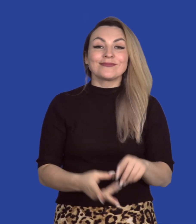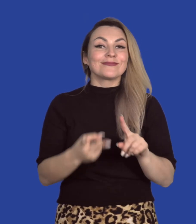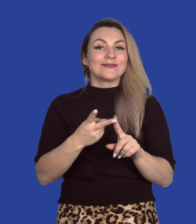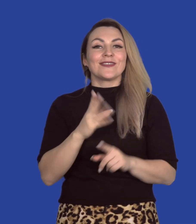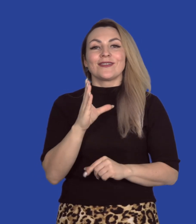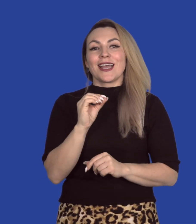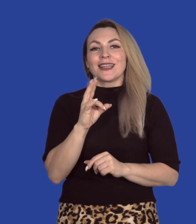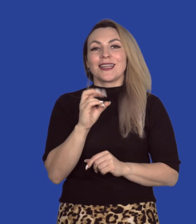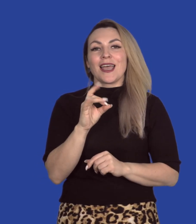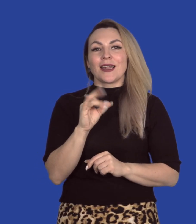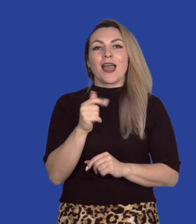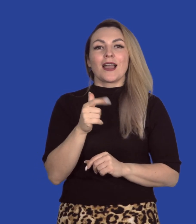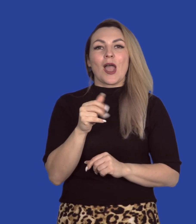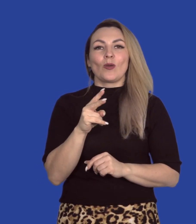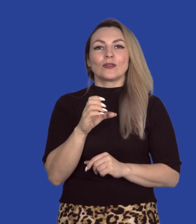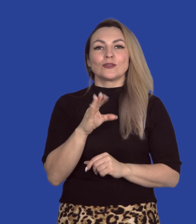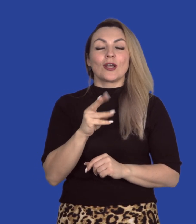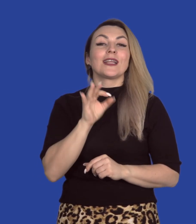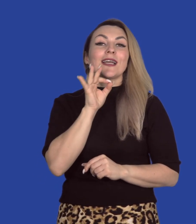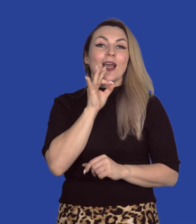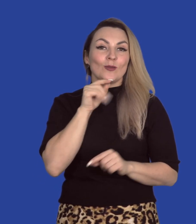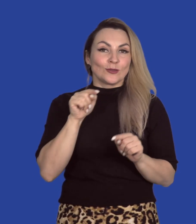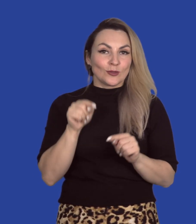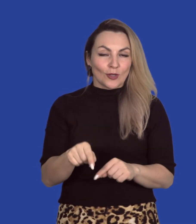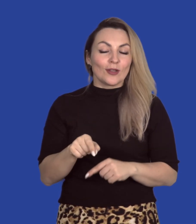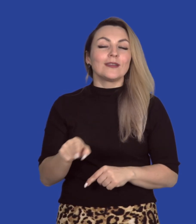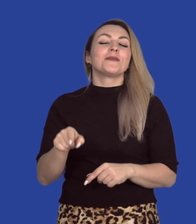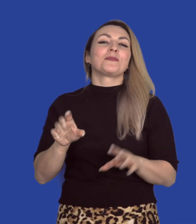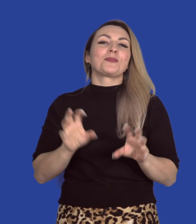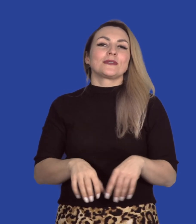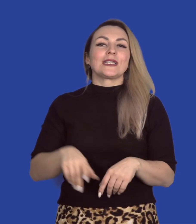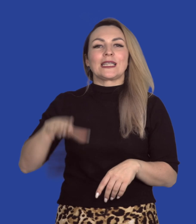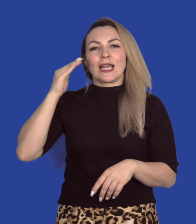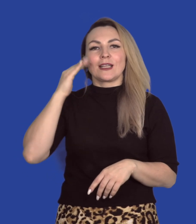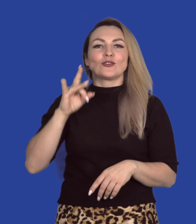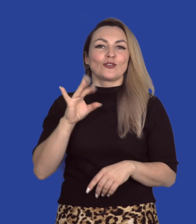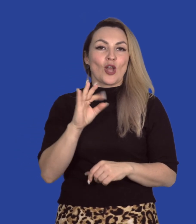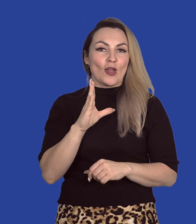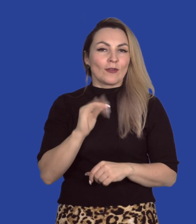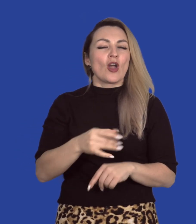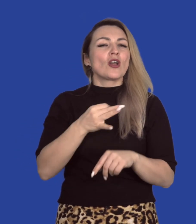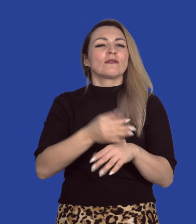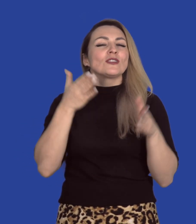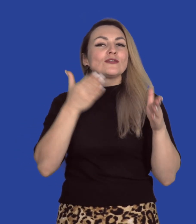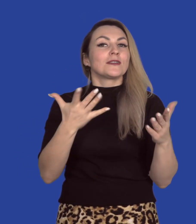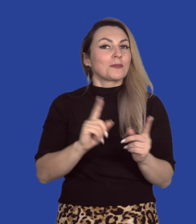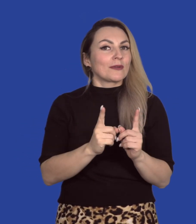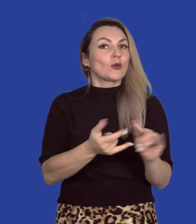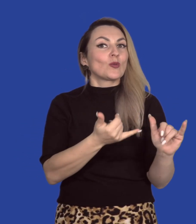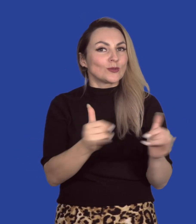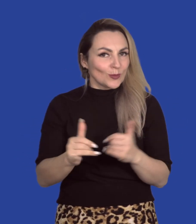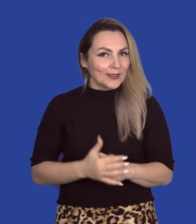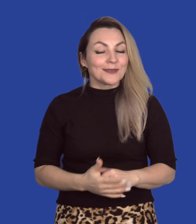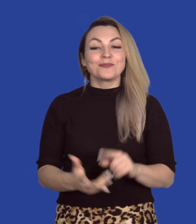Венера Гаулстон, председатель Татарского РО ВОГ - курирует переводческие услуги.